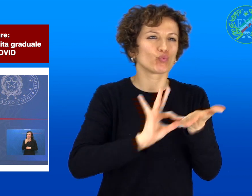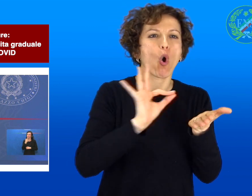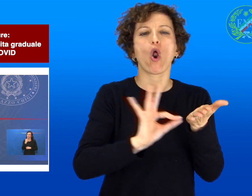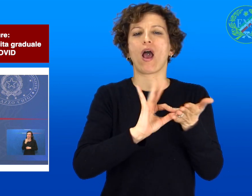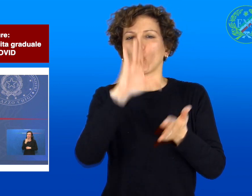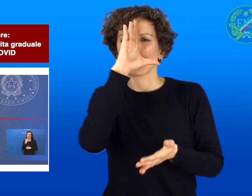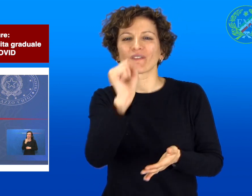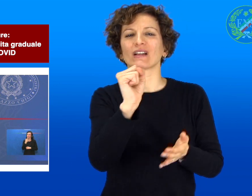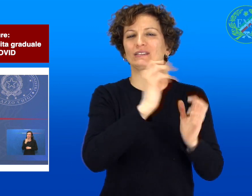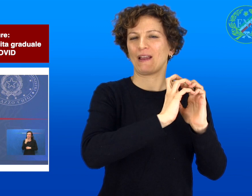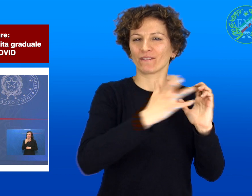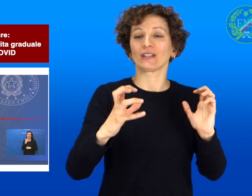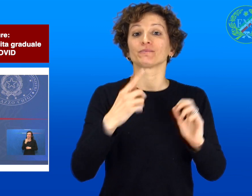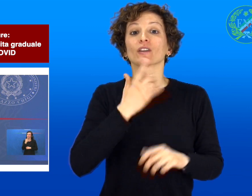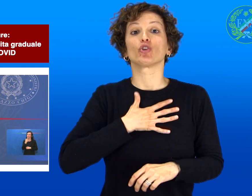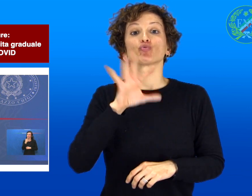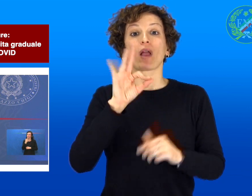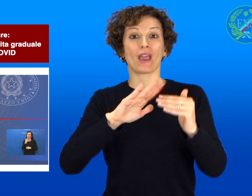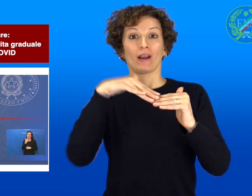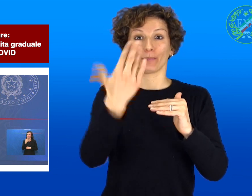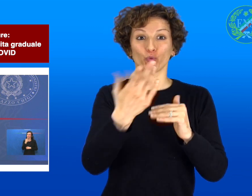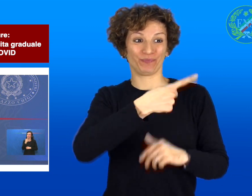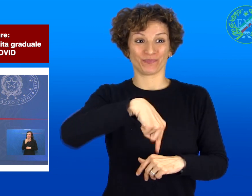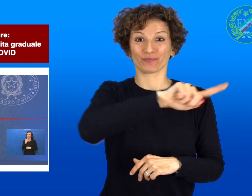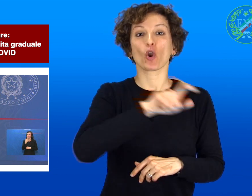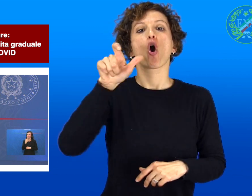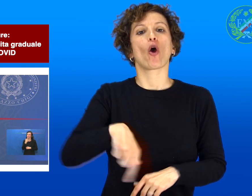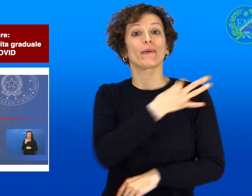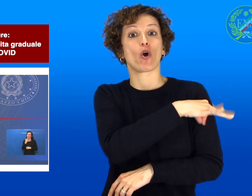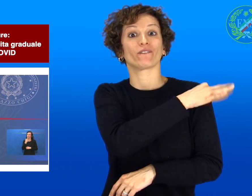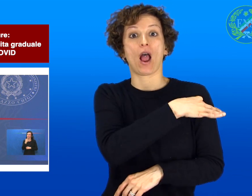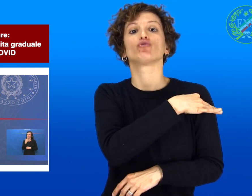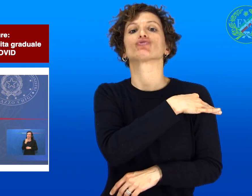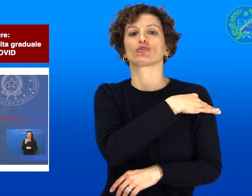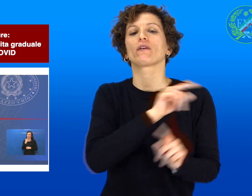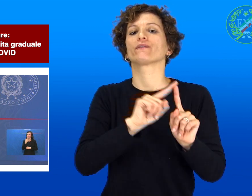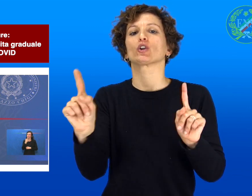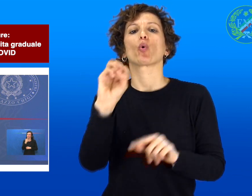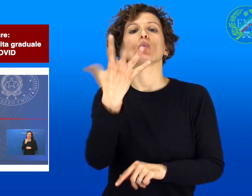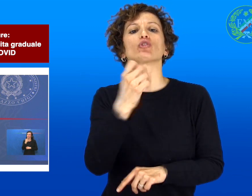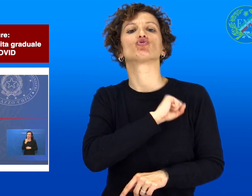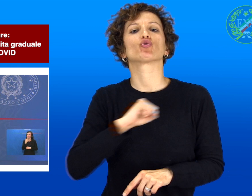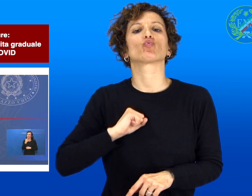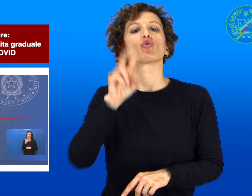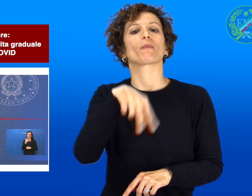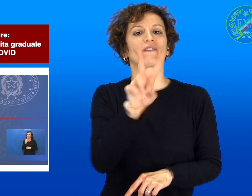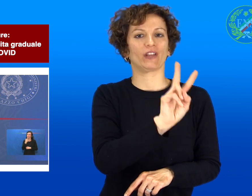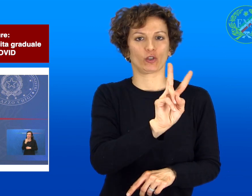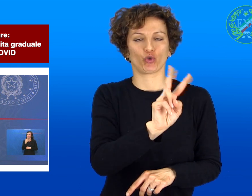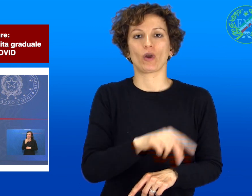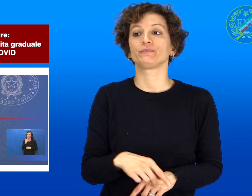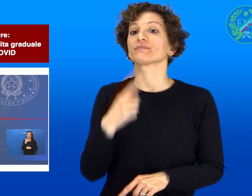(scuola, università, difesa, ecc) e per gli over 50 resta in vigore fino al 15 giugno 2022.